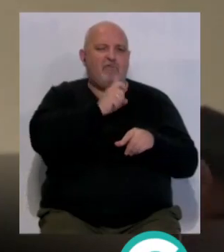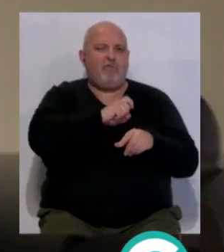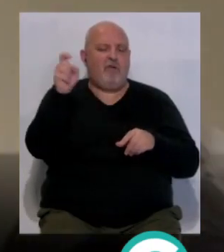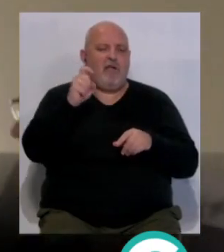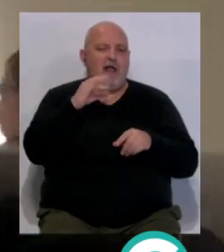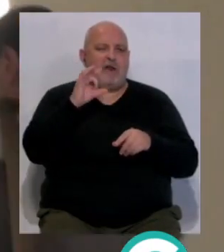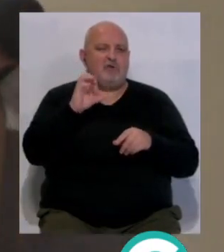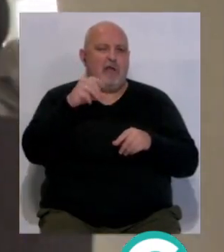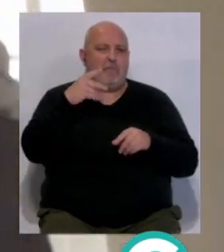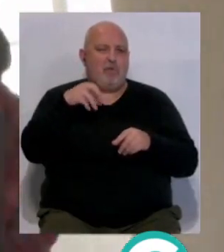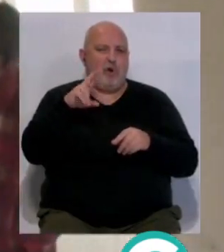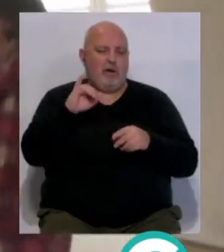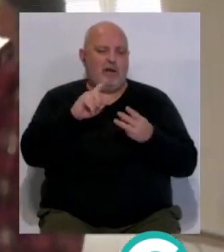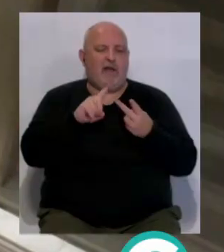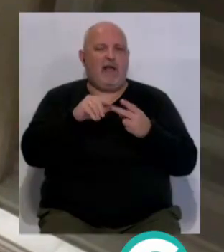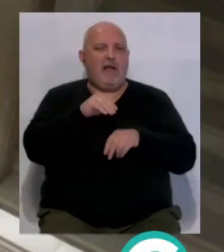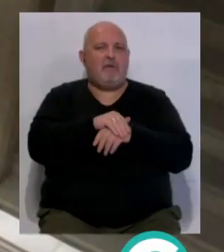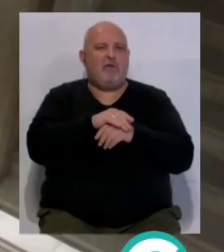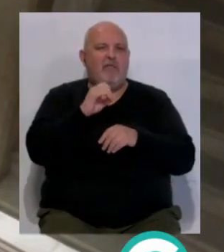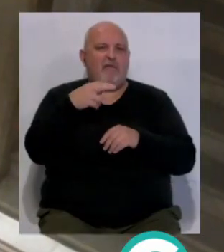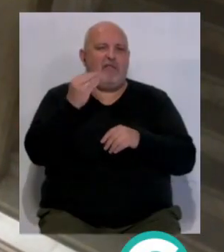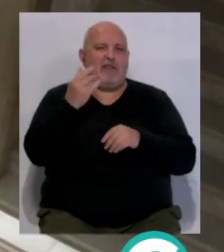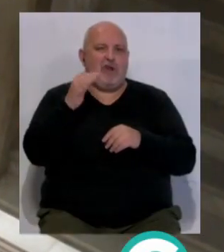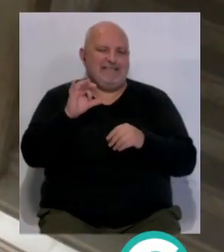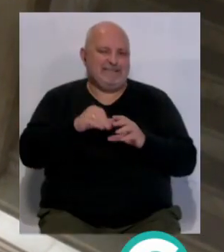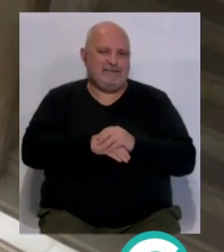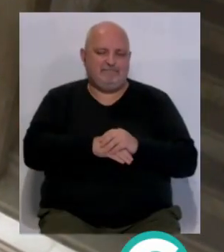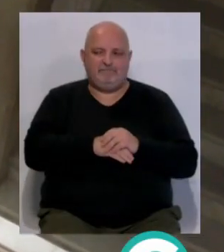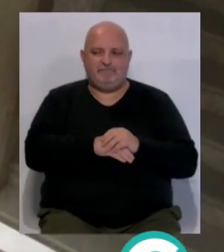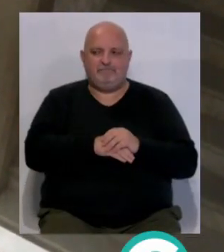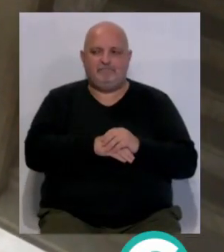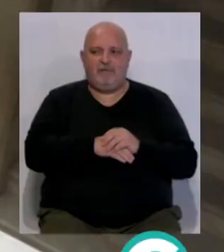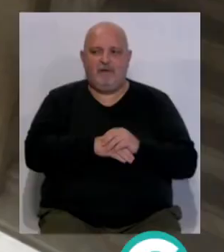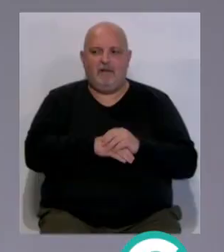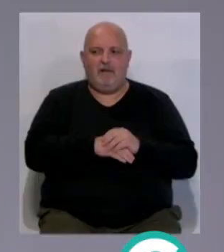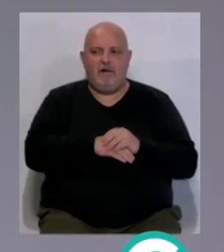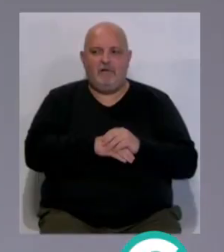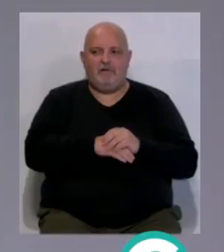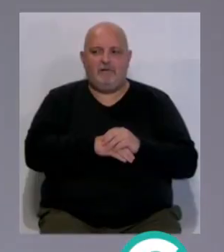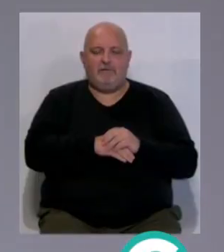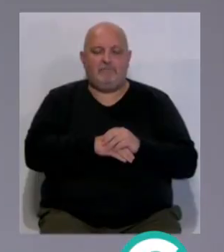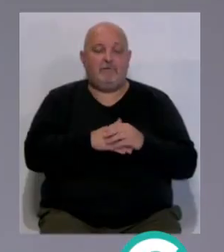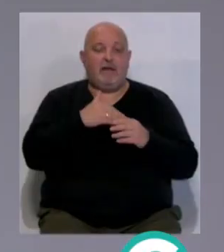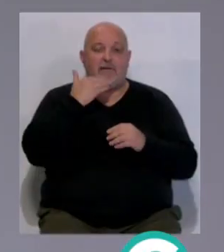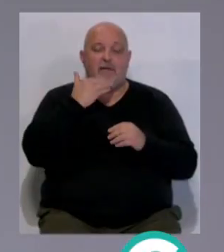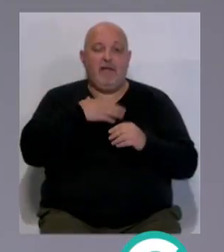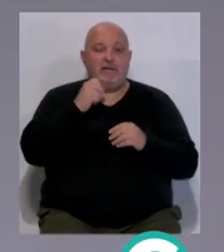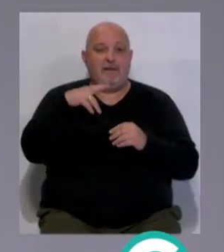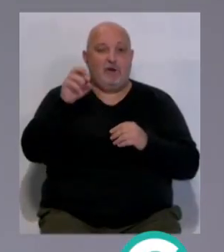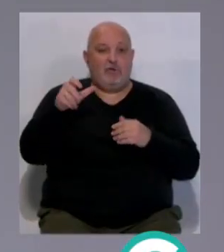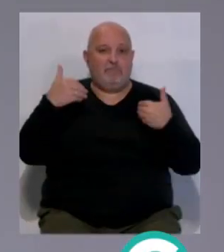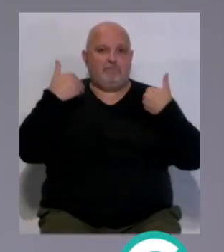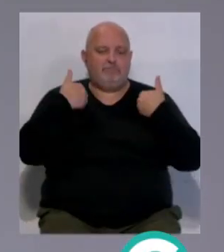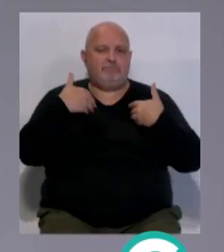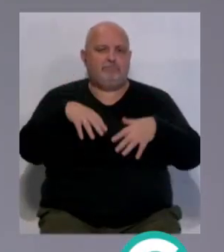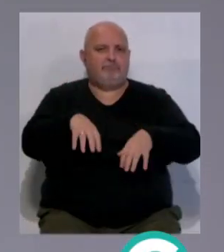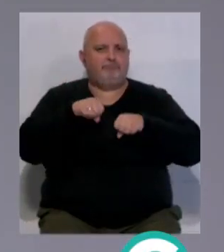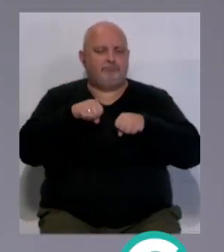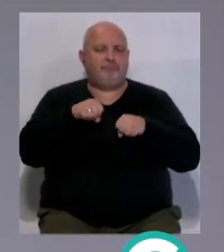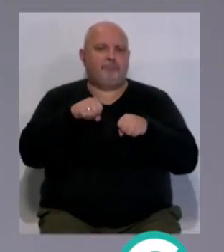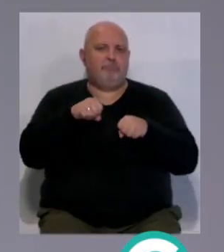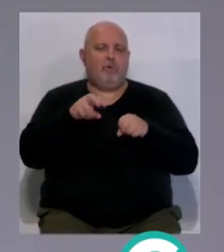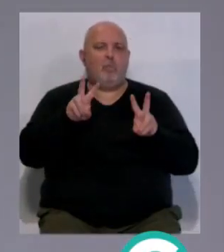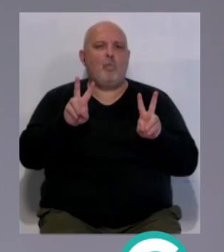Edmundo de Ori y los amigos de Fernando Quiñones y Casimiro mantel ya ha tomado posesión como nuevo